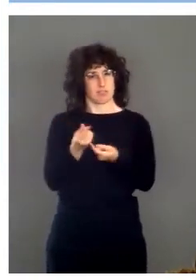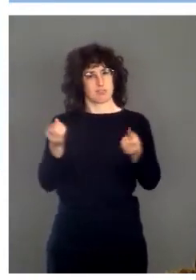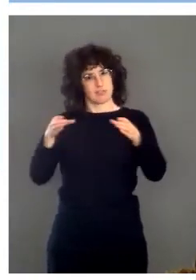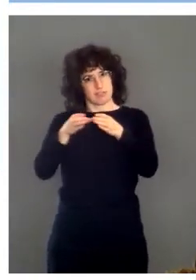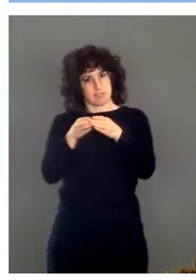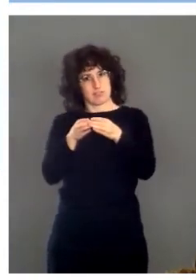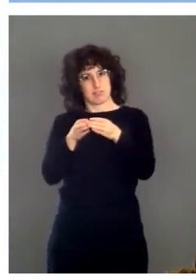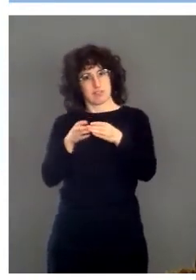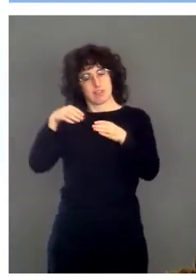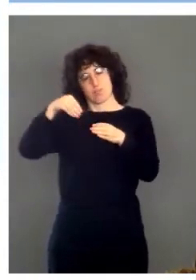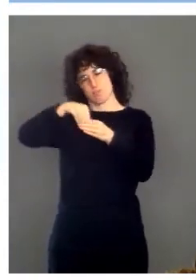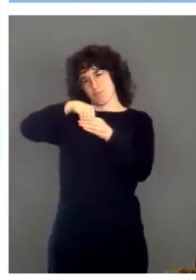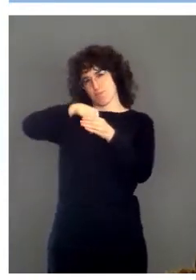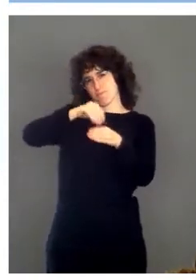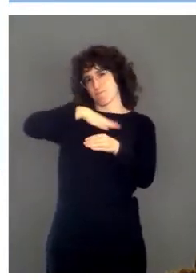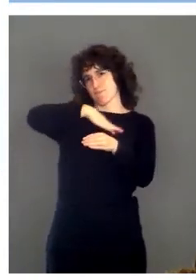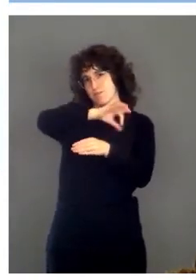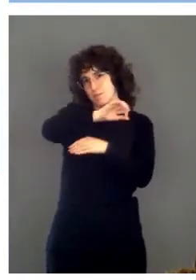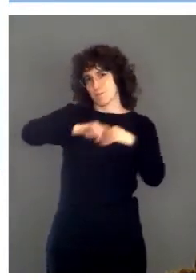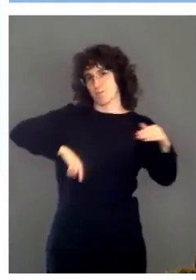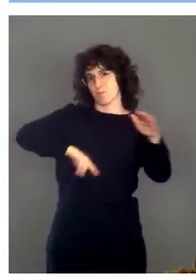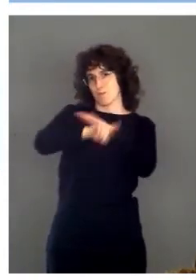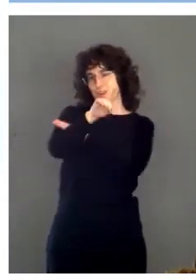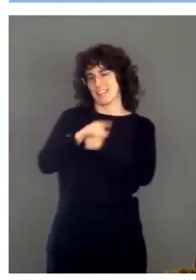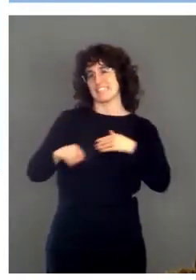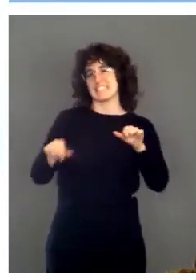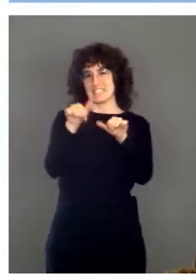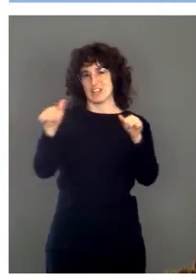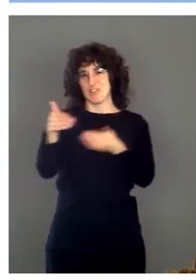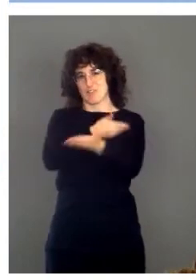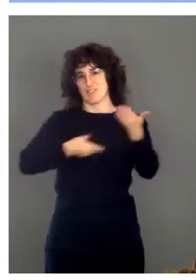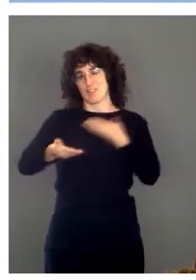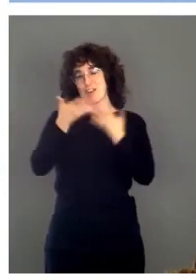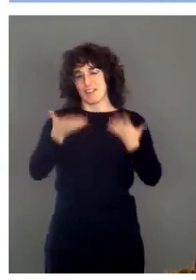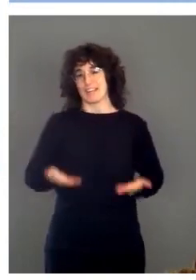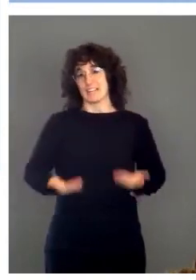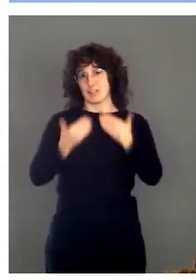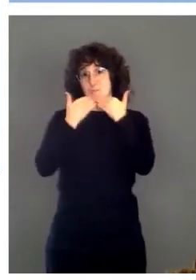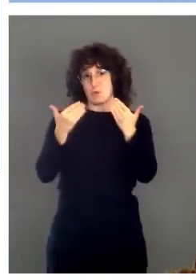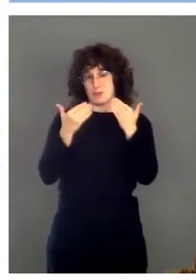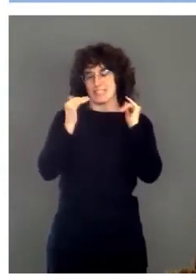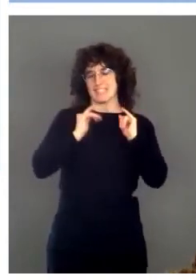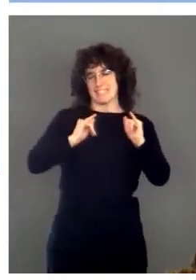de la mejor manera posible siempre de forma colaborativa Así que muchas gracias Y a disfrutar un poco del día que tenemos